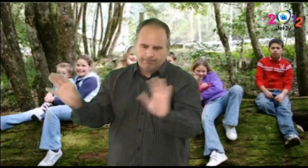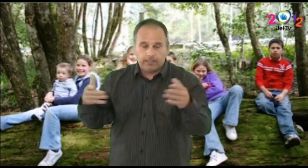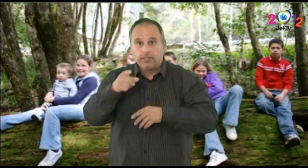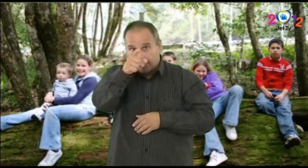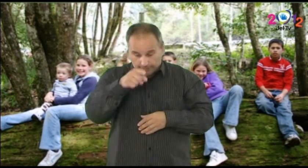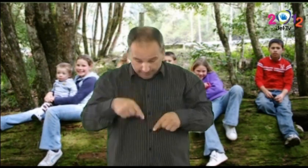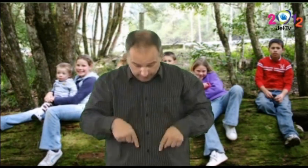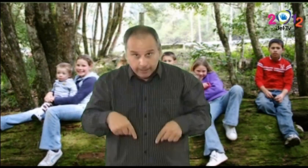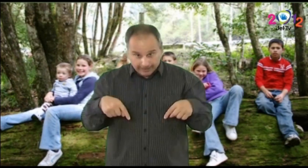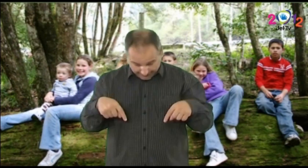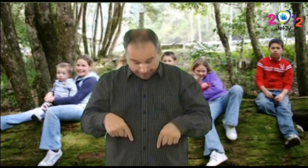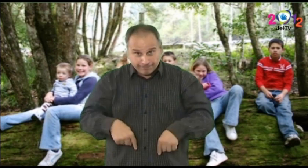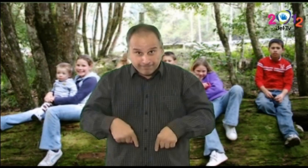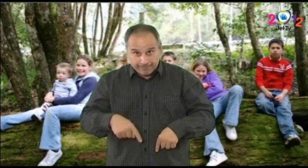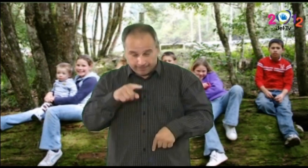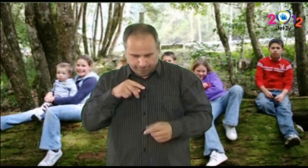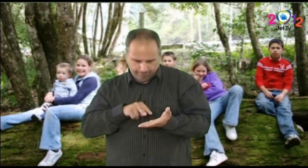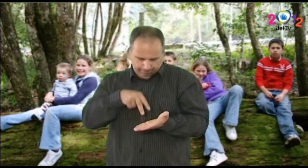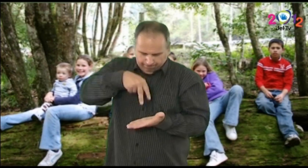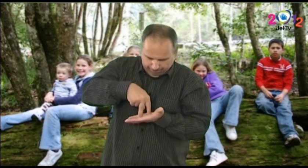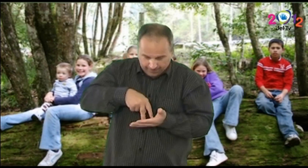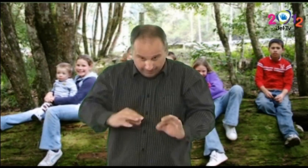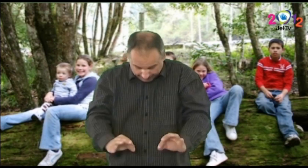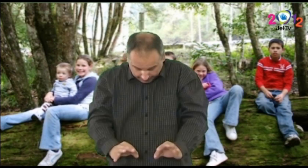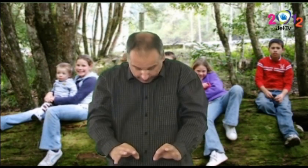Ezt ide kell felhúzni.